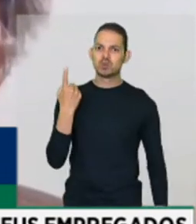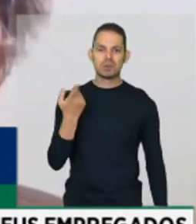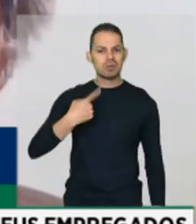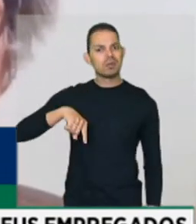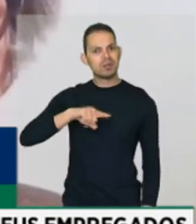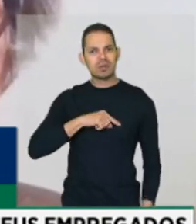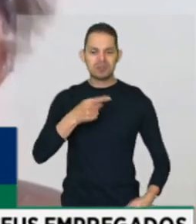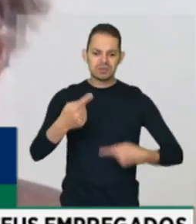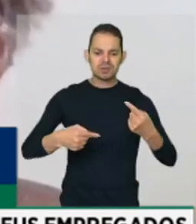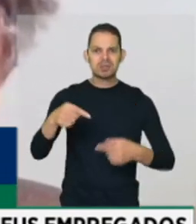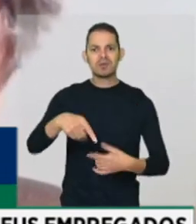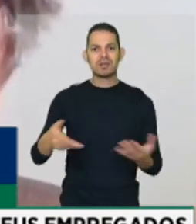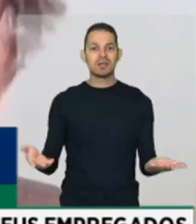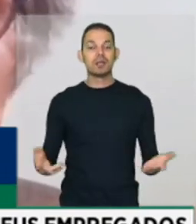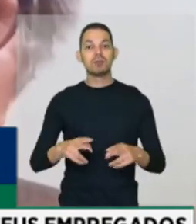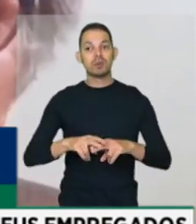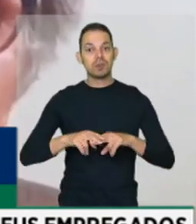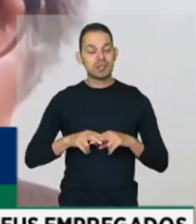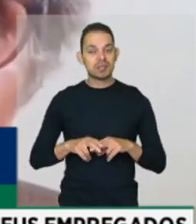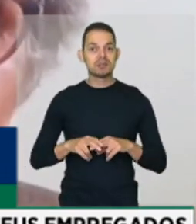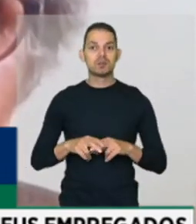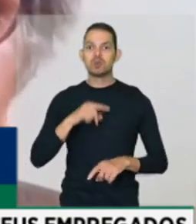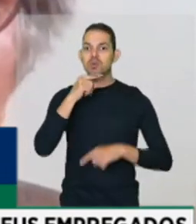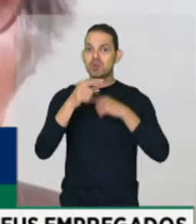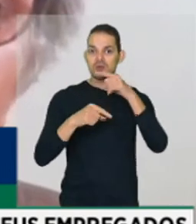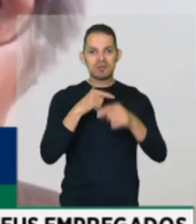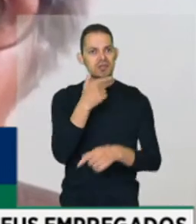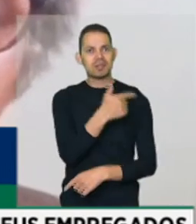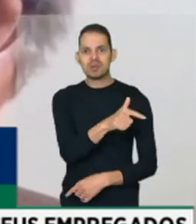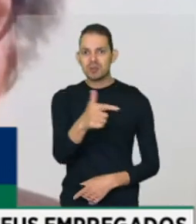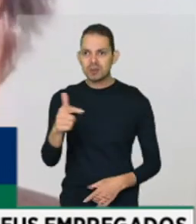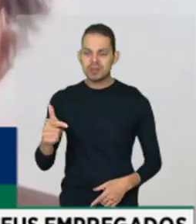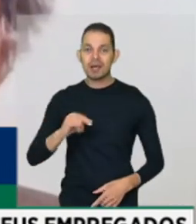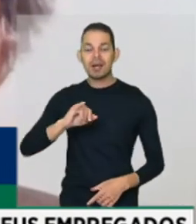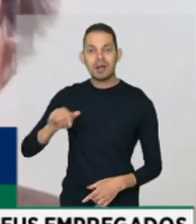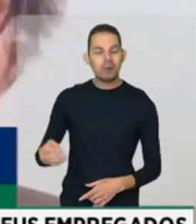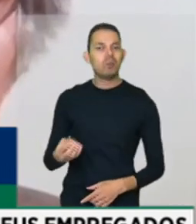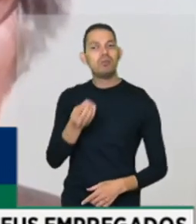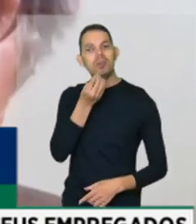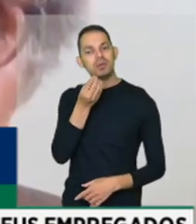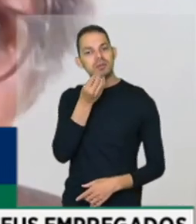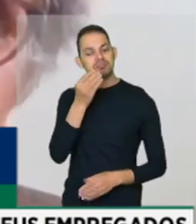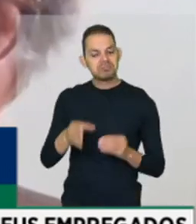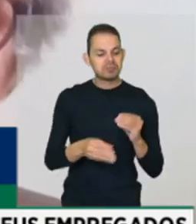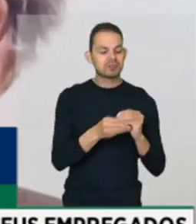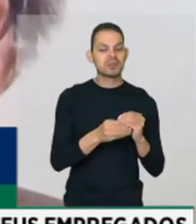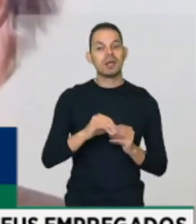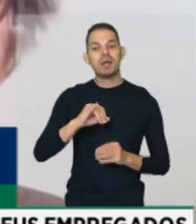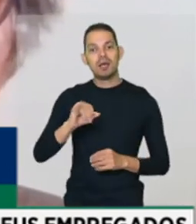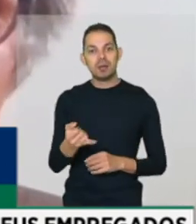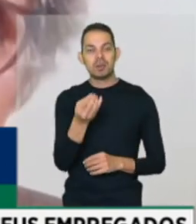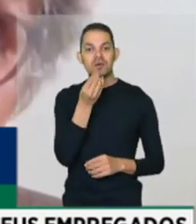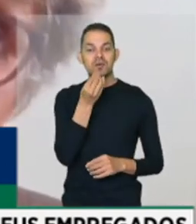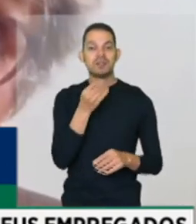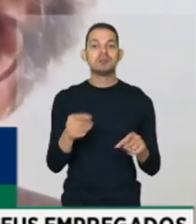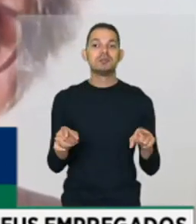É UM ABSURDO QUE NÓS ESTAMOS DISCUTINDO AQUI, POR ISSO NÃO HÁ NENHUMA DÚVIDA SOBRE A OPORTUNIDADE. E APROVEITO PRA FAZER MAIS UM APELO PARA QUE A